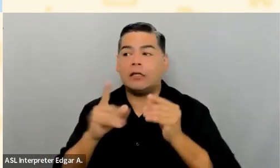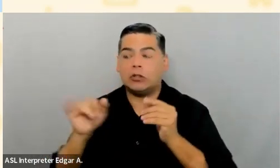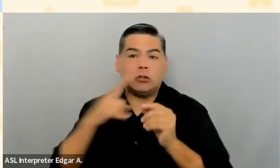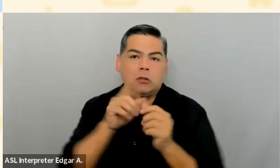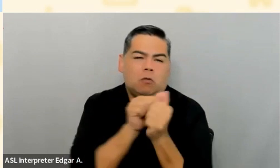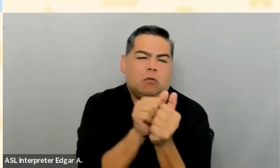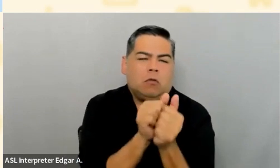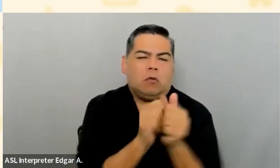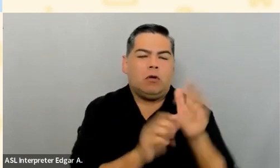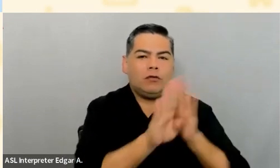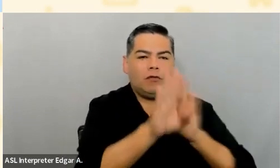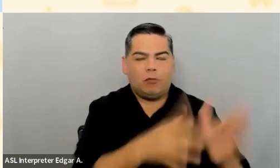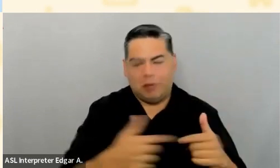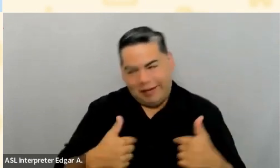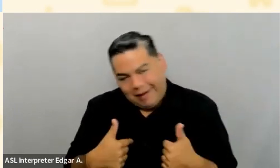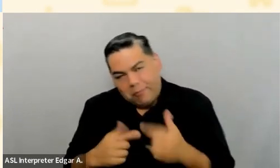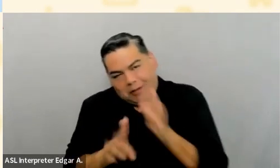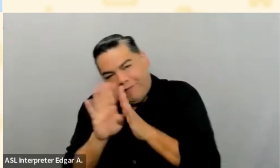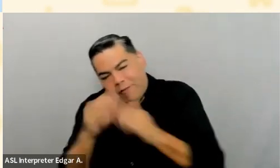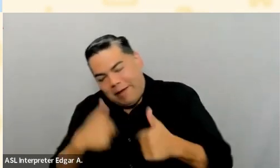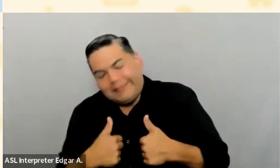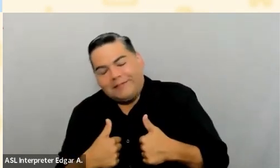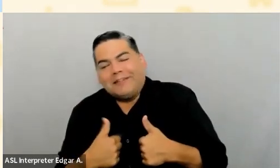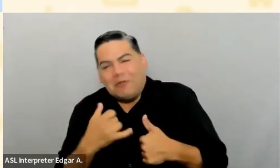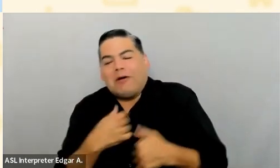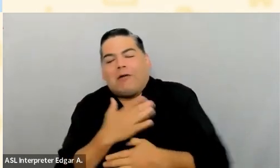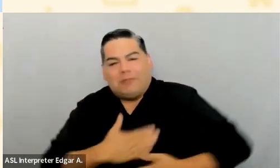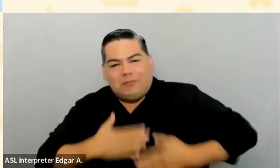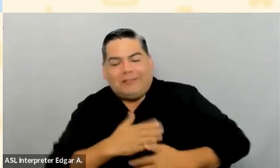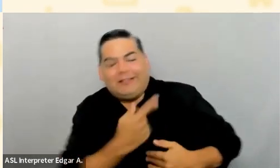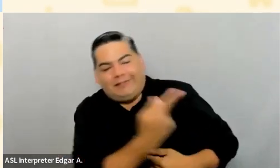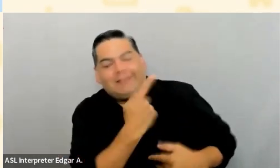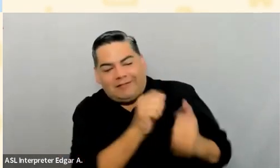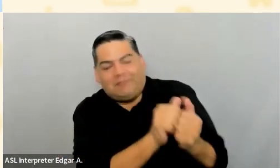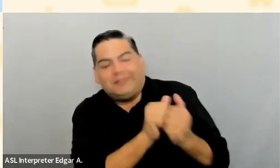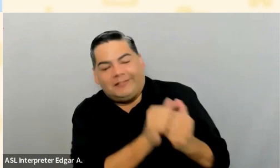Yo soy un desarrollador, así que realmente aprecio cuando las personas colaboran con los desarrolladores para identificar